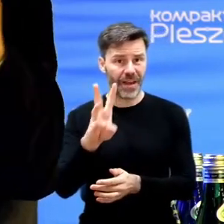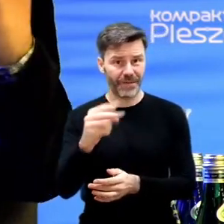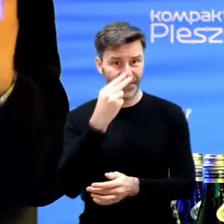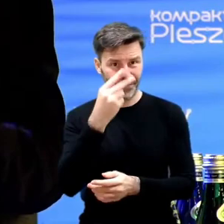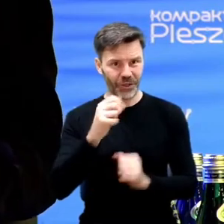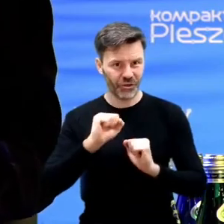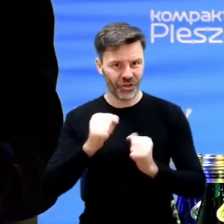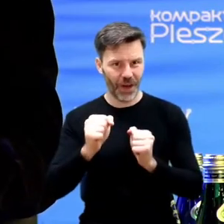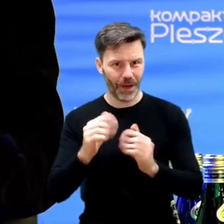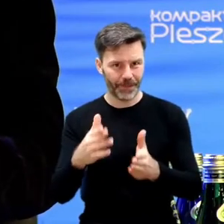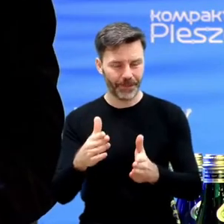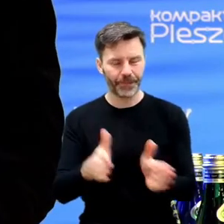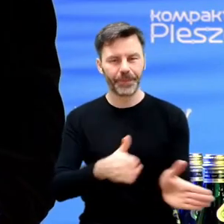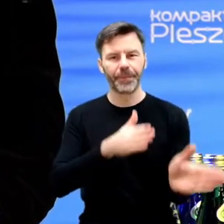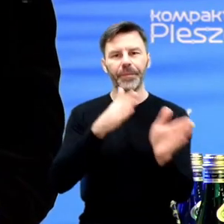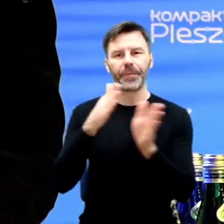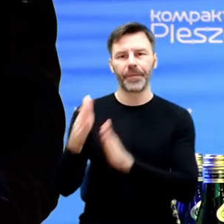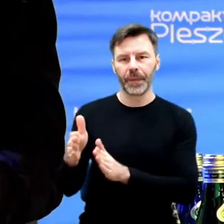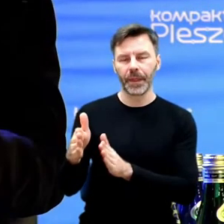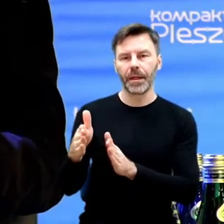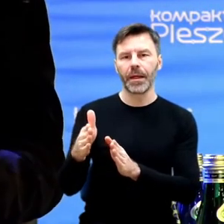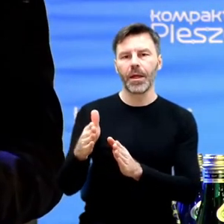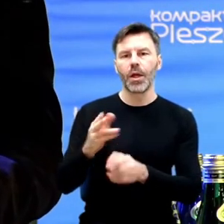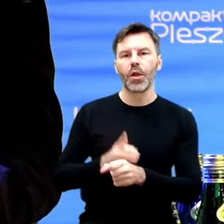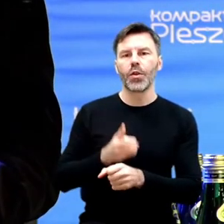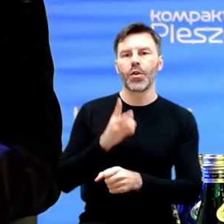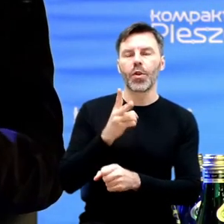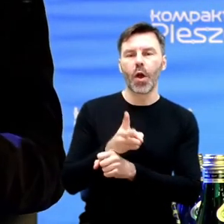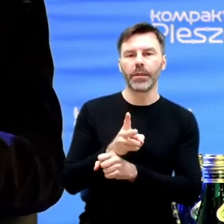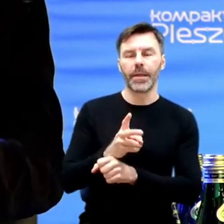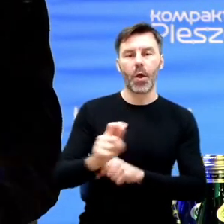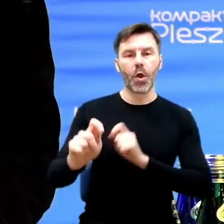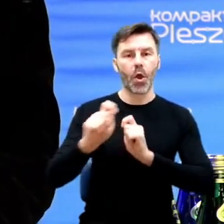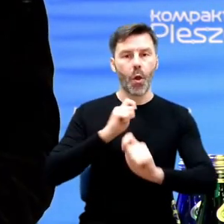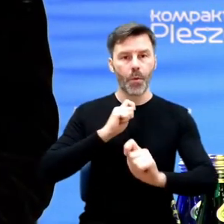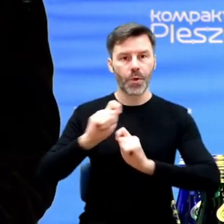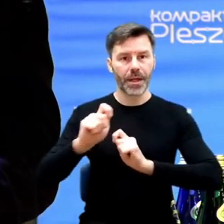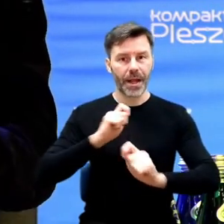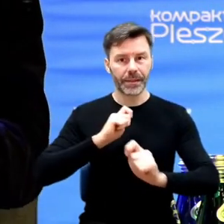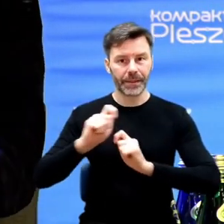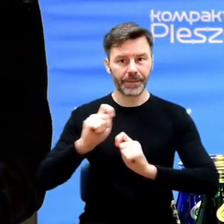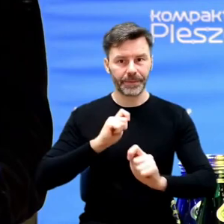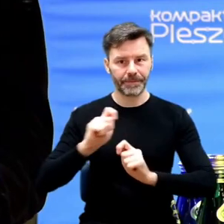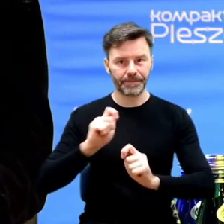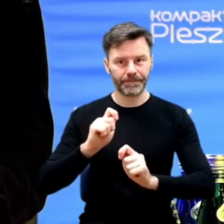Natomiast dostępność komunikacyjna jako jednak to uwarunkowanie zewnętrzne, być może trochę poza zasięgiem oddziaływania władz samorządowych,